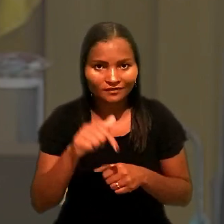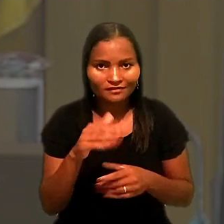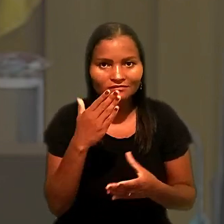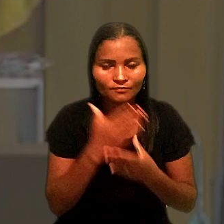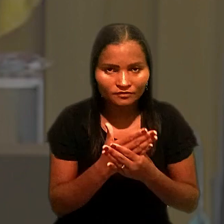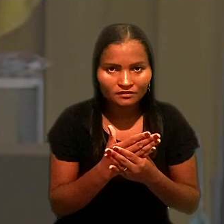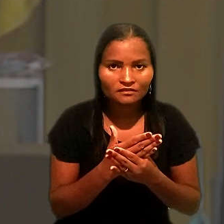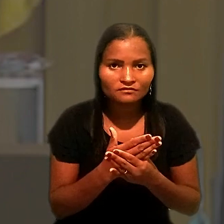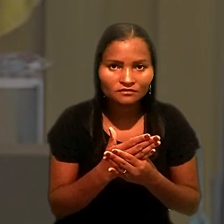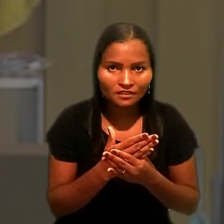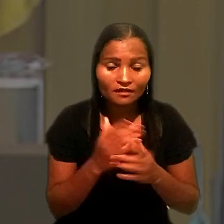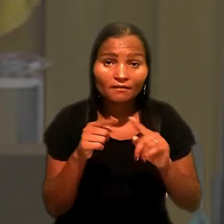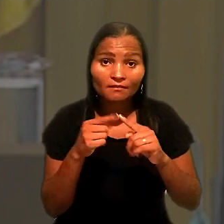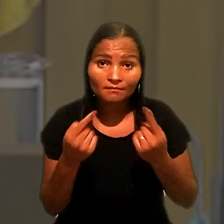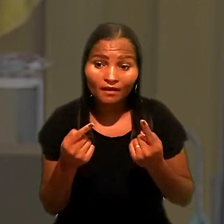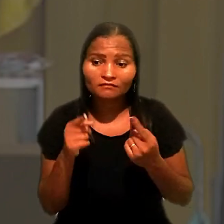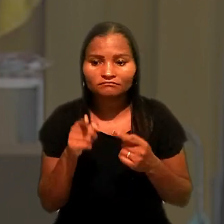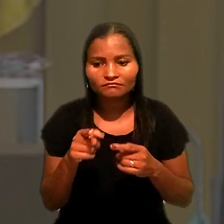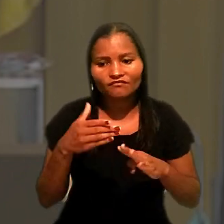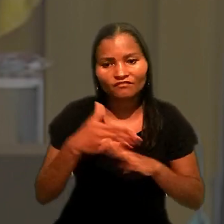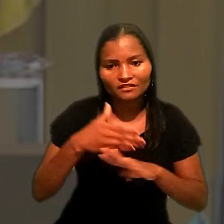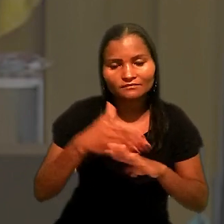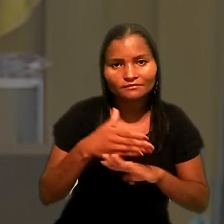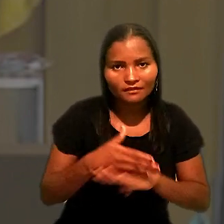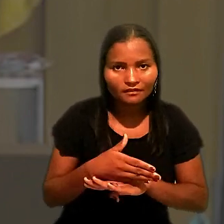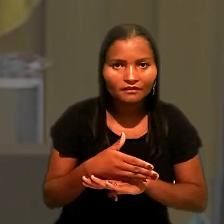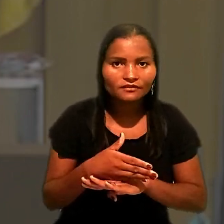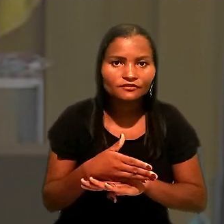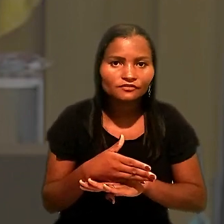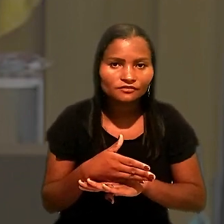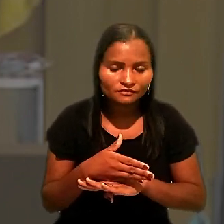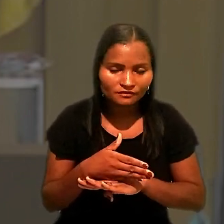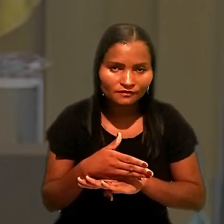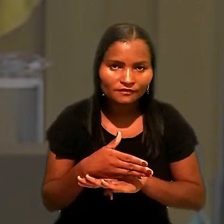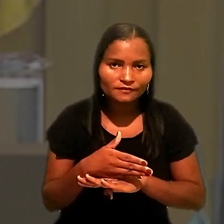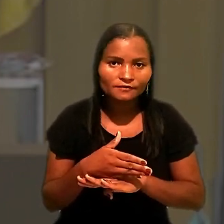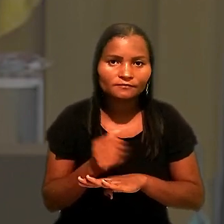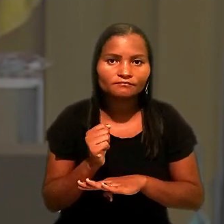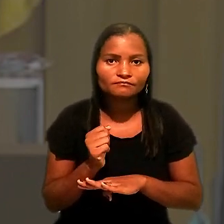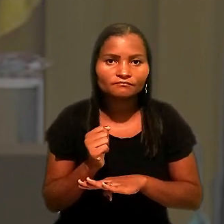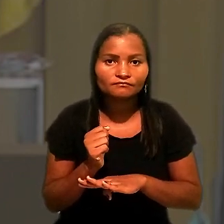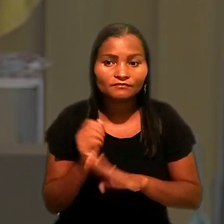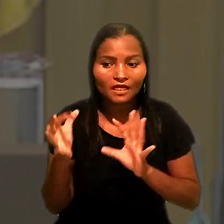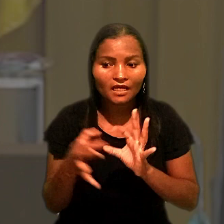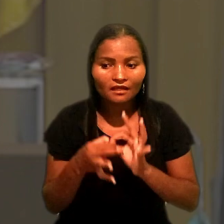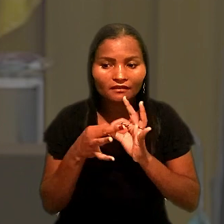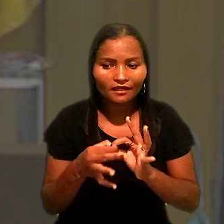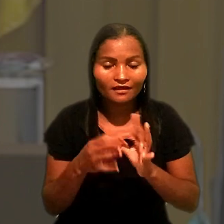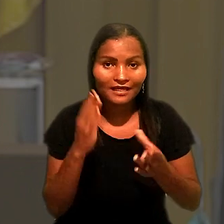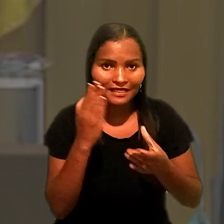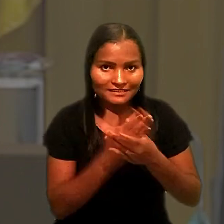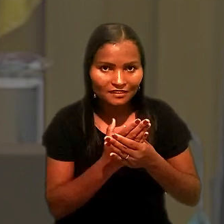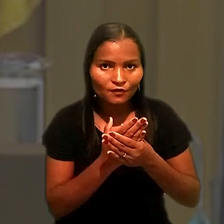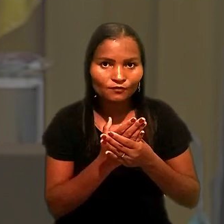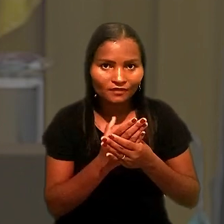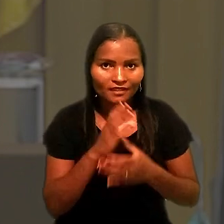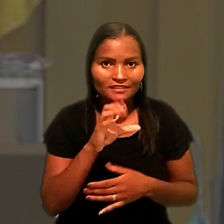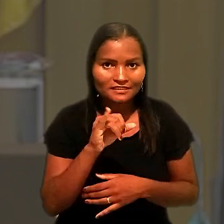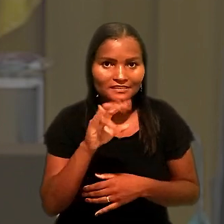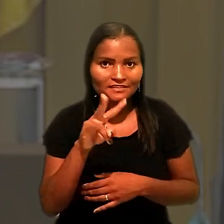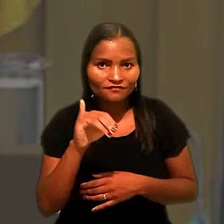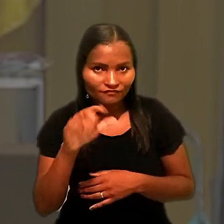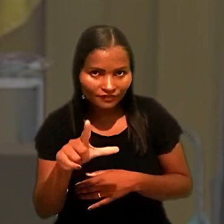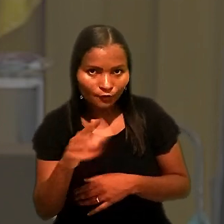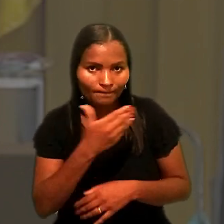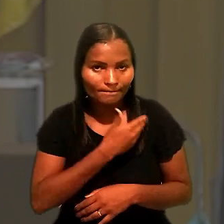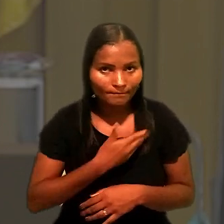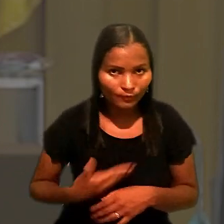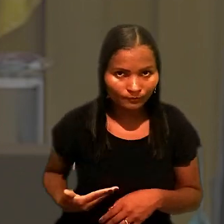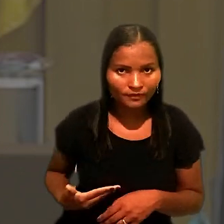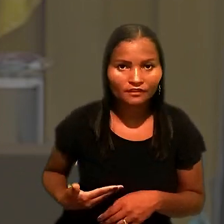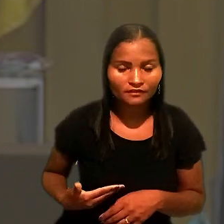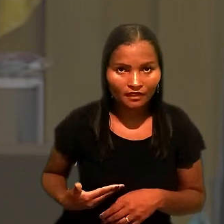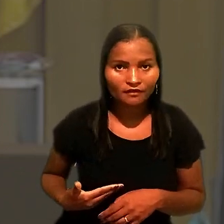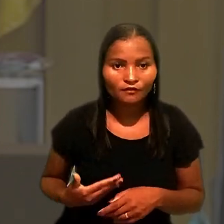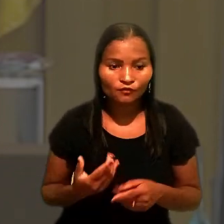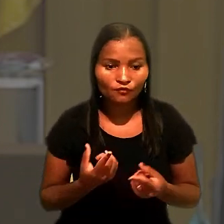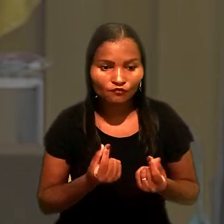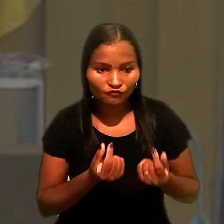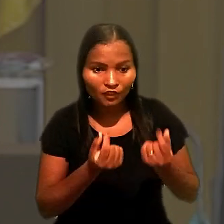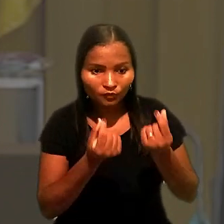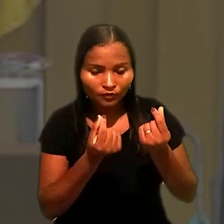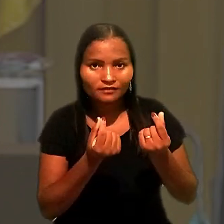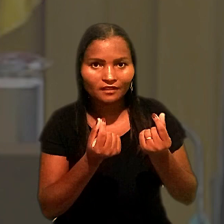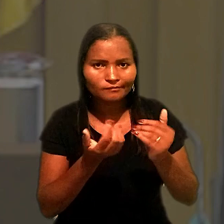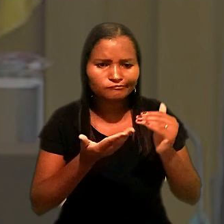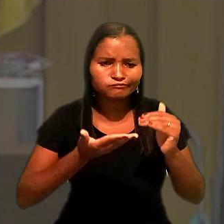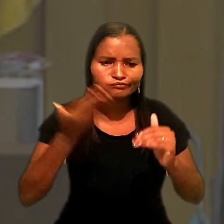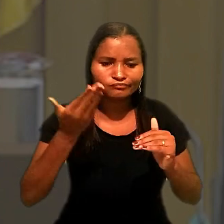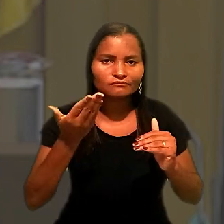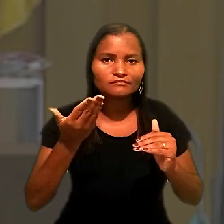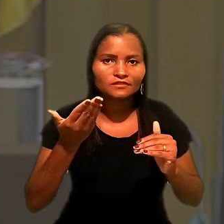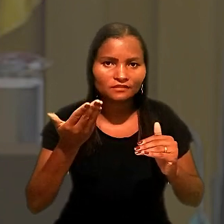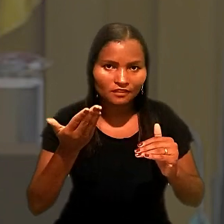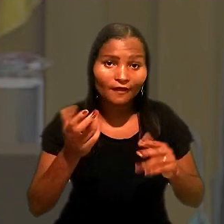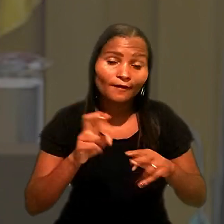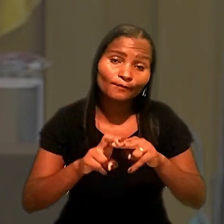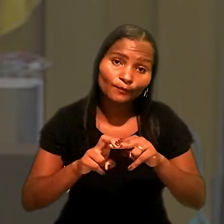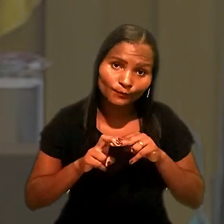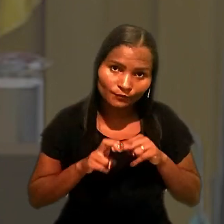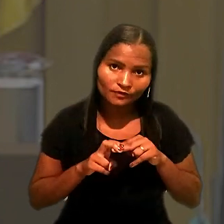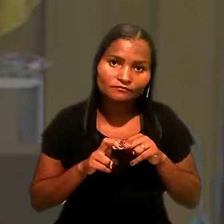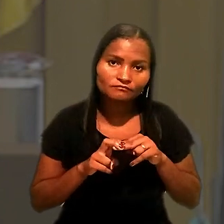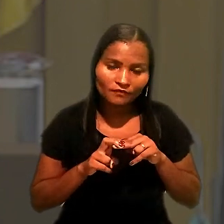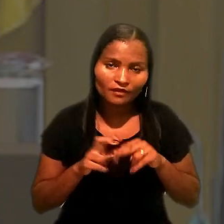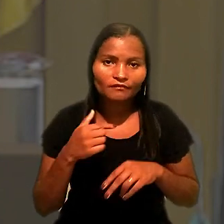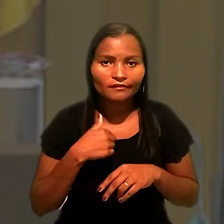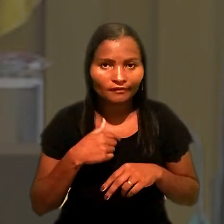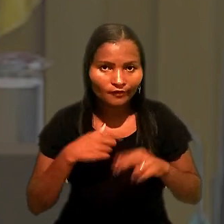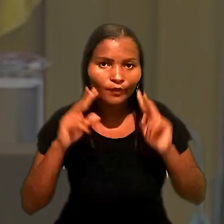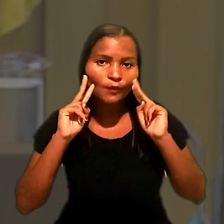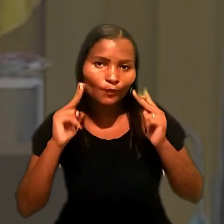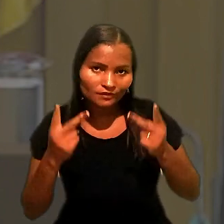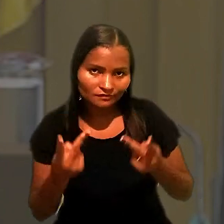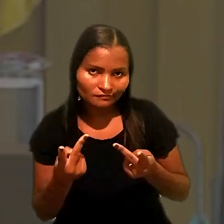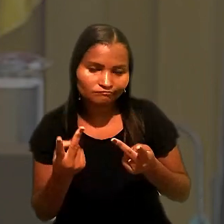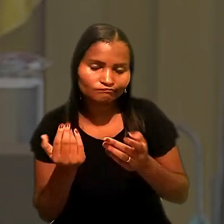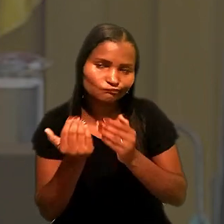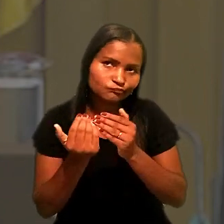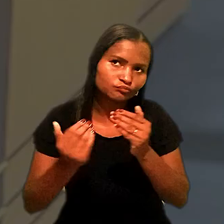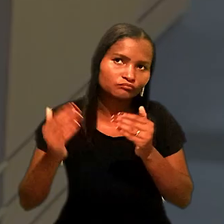ele tá ligado decorrente de uma ação civil pública cujo valor é bastante elevado, por essa razão é que eu estou reconhecendo a transcendência econômica".